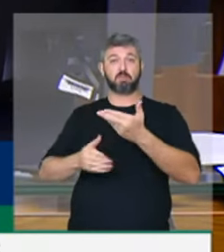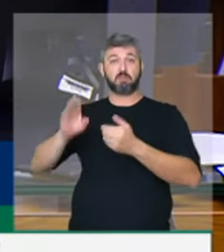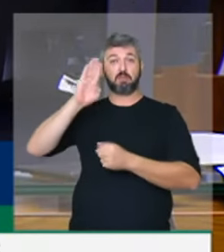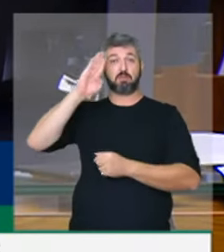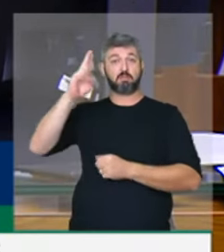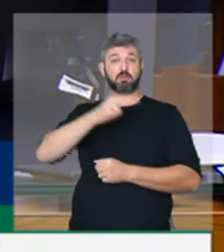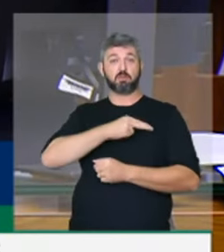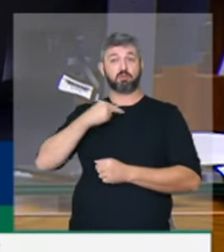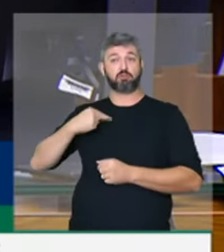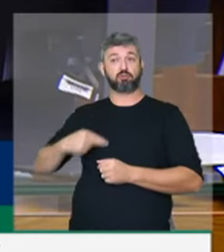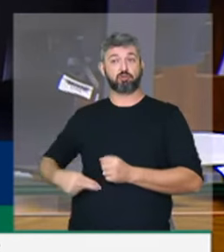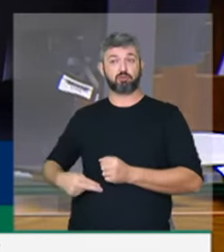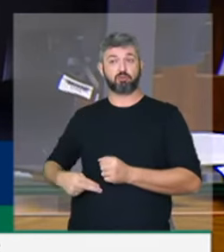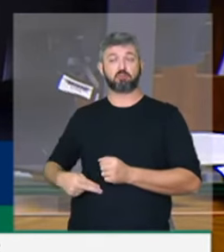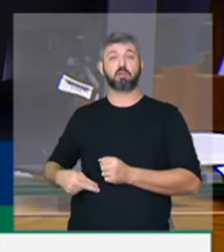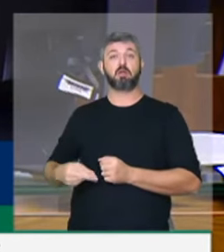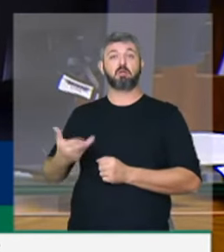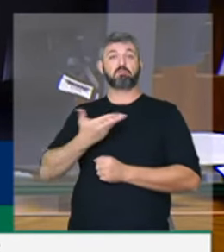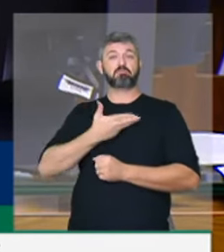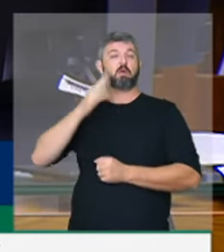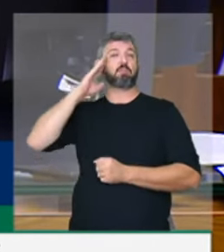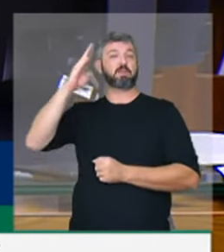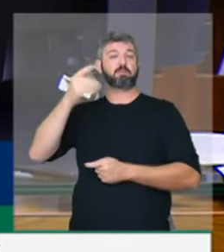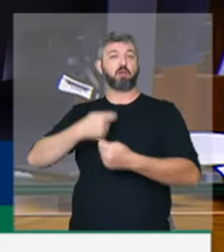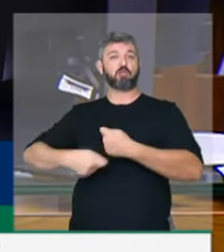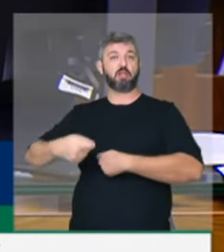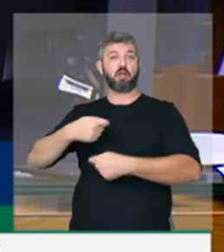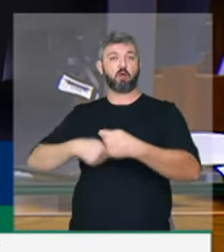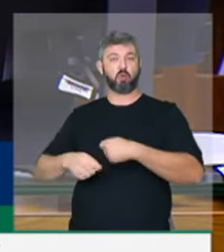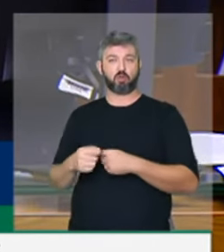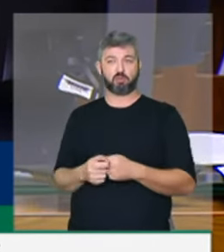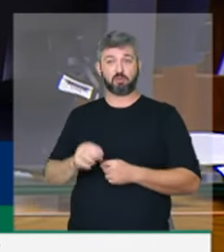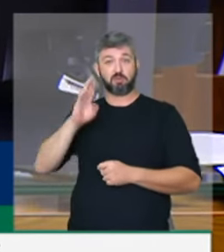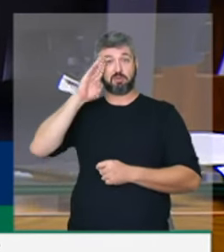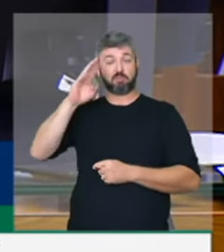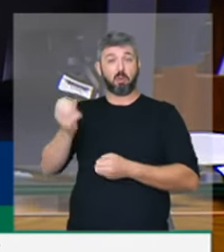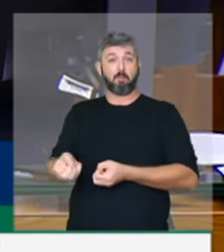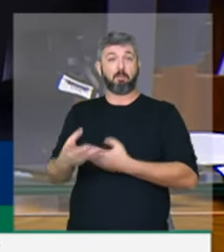DOS MAIORES FABRICANTES DE INSUMOS IMUNIZANTES DO PLANETA. PARA VACINAR TEMOS QUE TER UMA PERCEPÇÃO